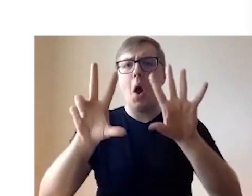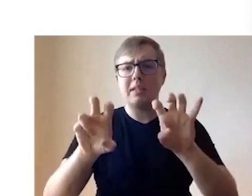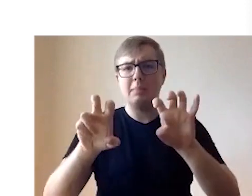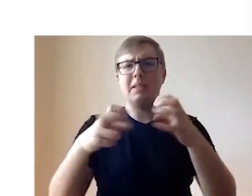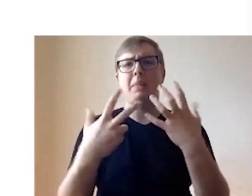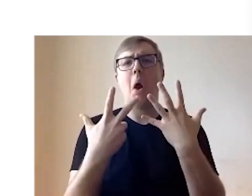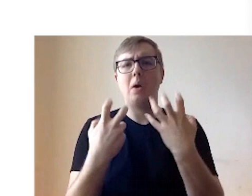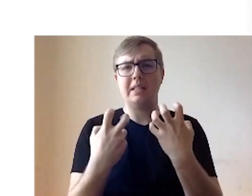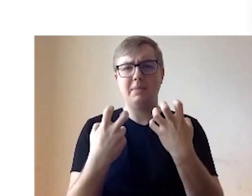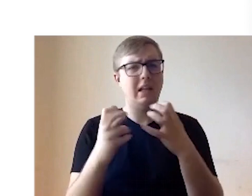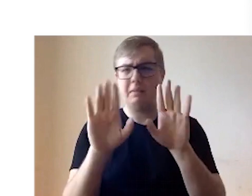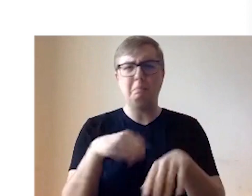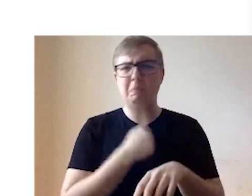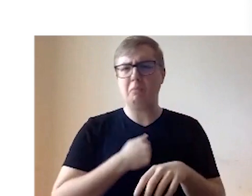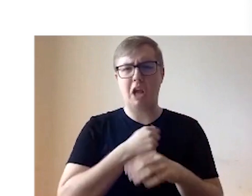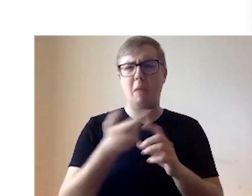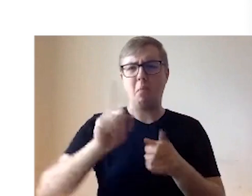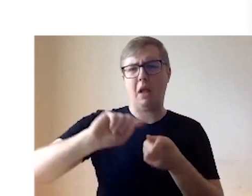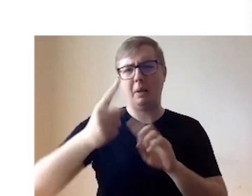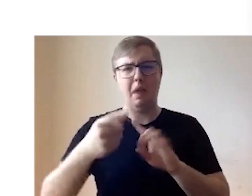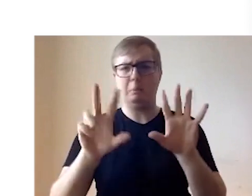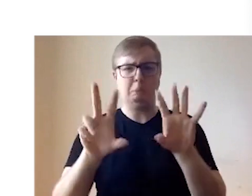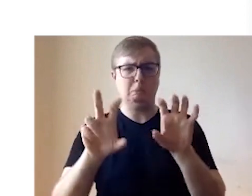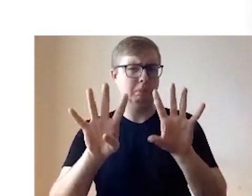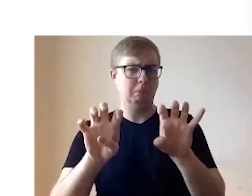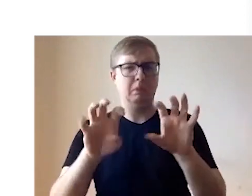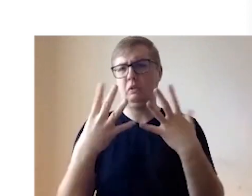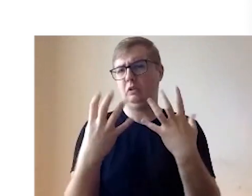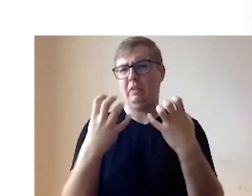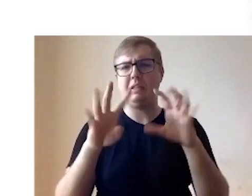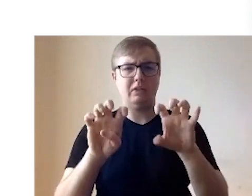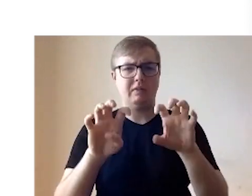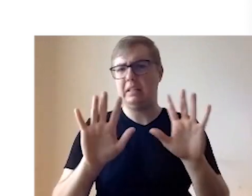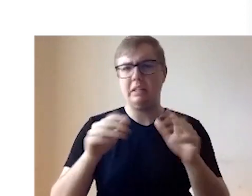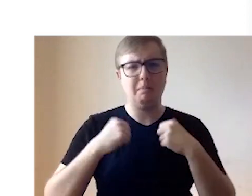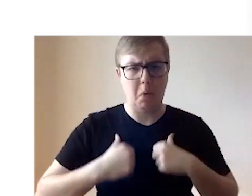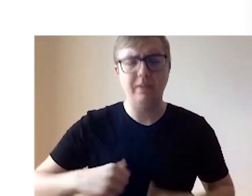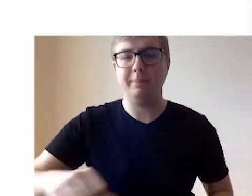Nie ma zasadniczej różnicy między miganiem liczb 200-900 wewnętrzną lub zewnętrzną stroną dłoni. Absolutnie się tym nie przejmujcie!